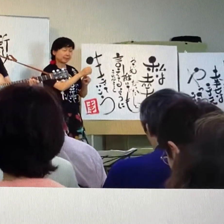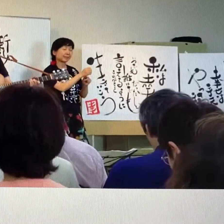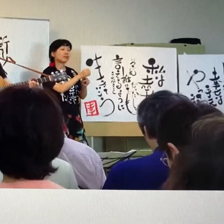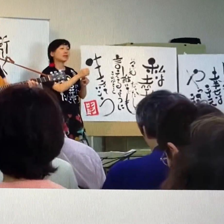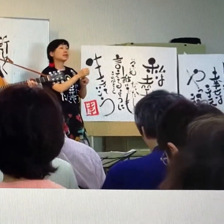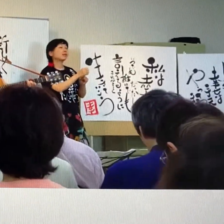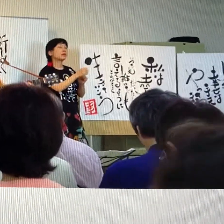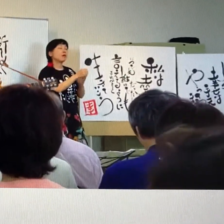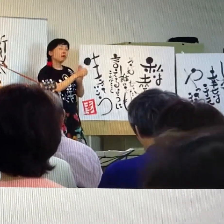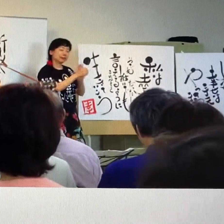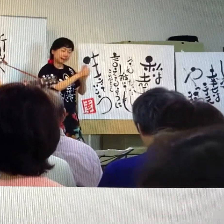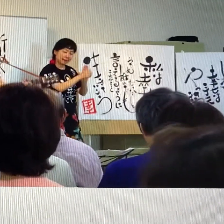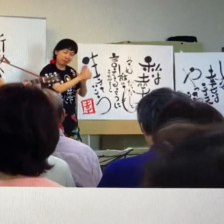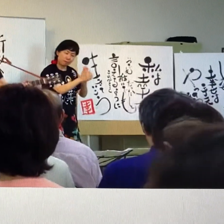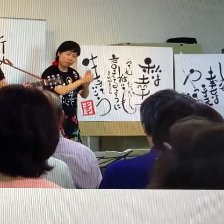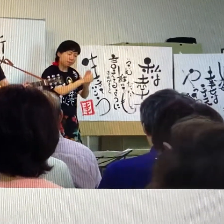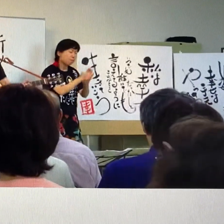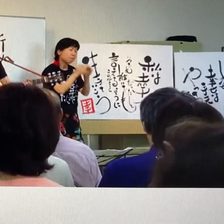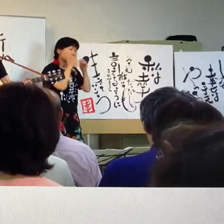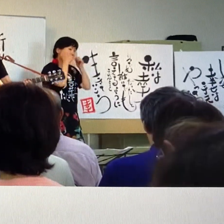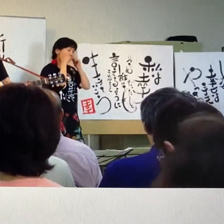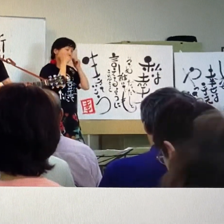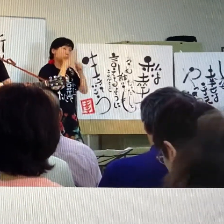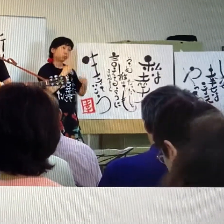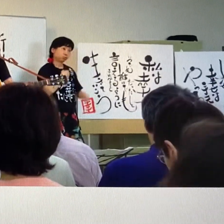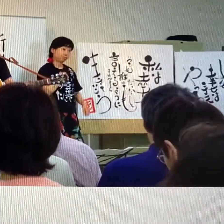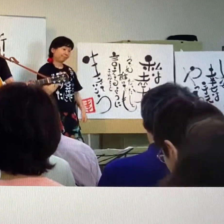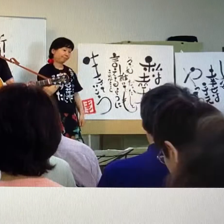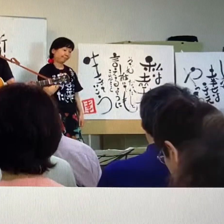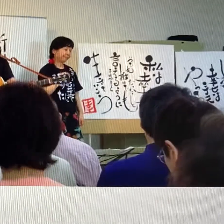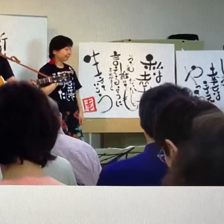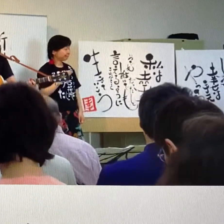何もしてあげられなくても